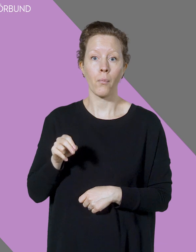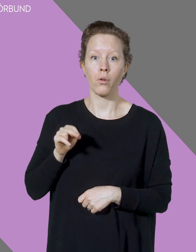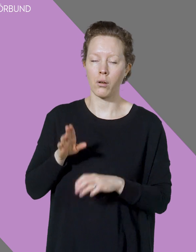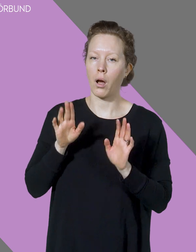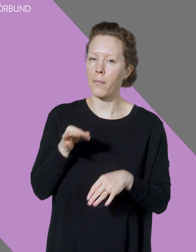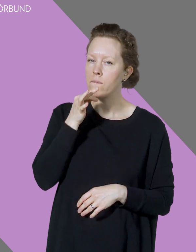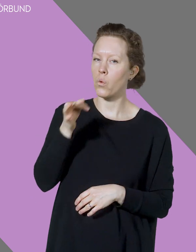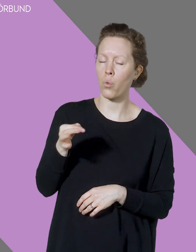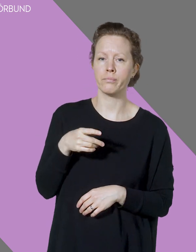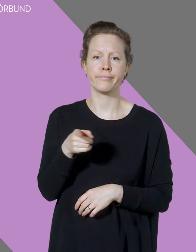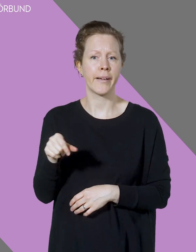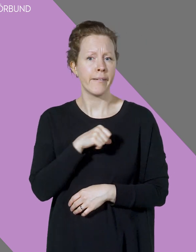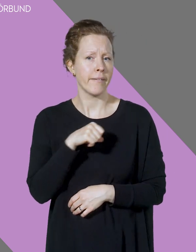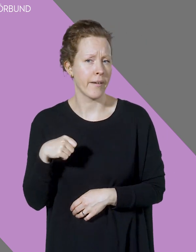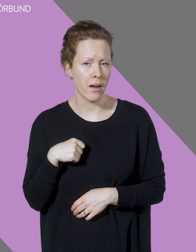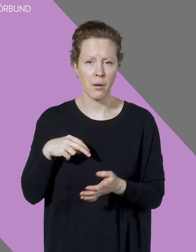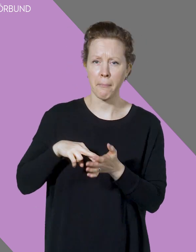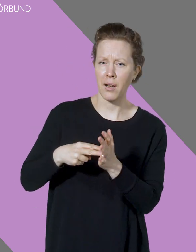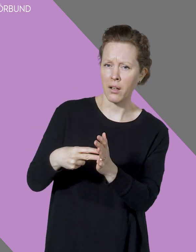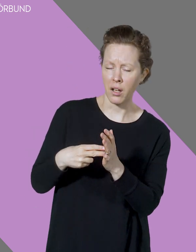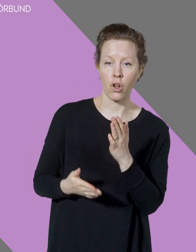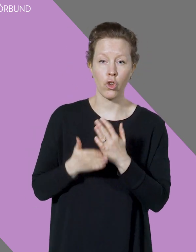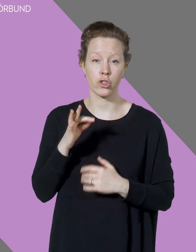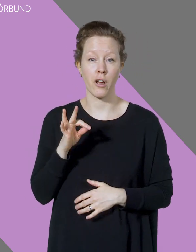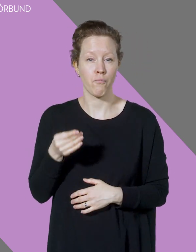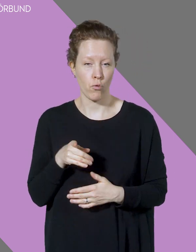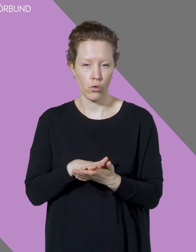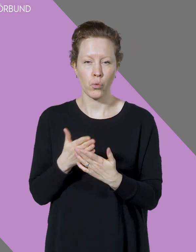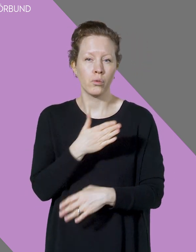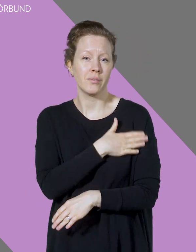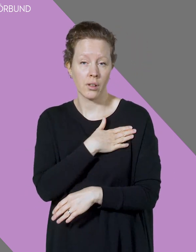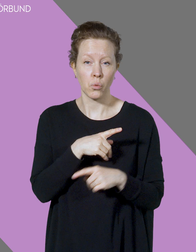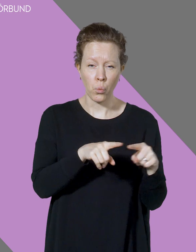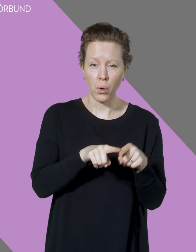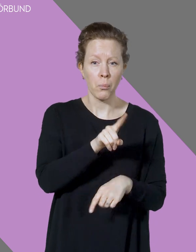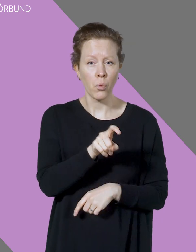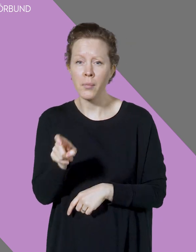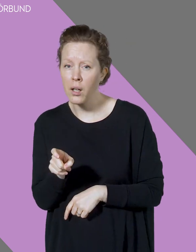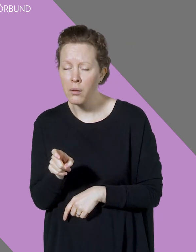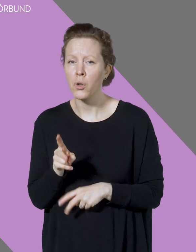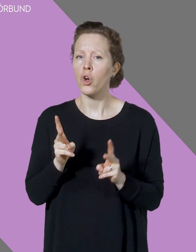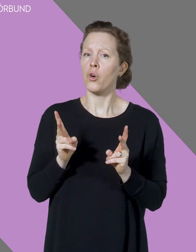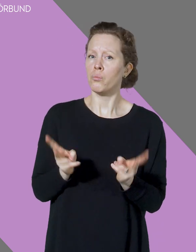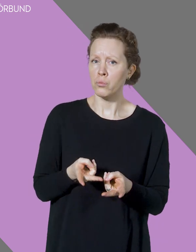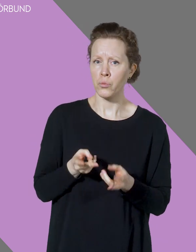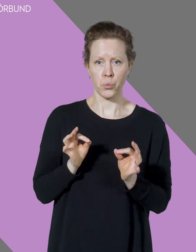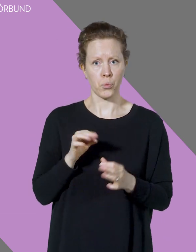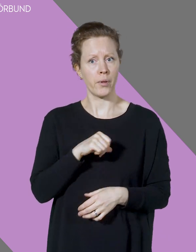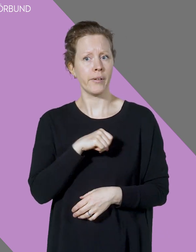ställde i sin tur ett spörsmål om hur regeringen har för avsikt att - att lösa problemen i FPA:s tolktjänst och om regeringen ska genomföra -